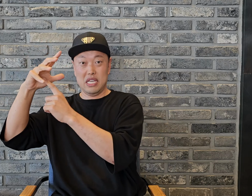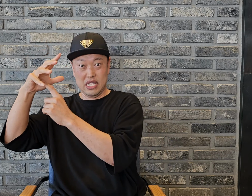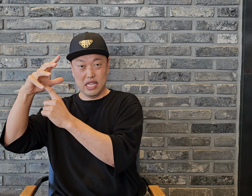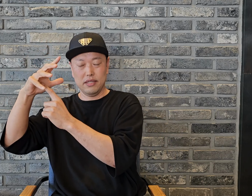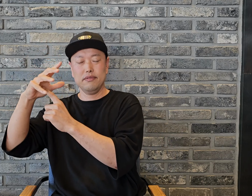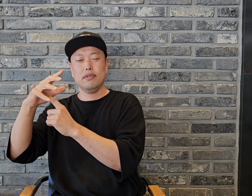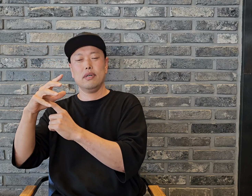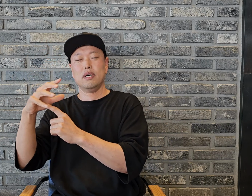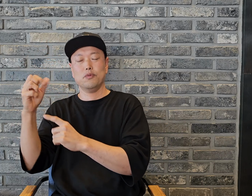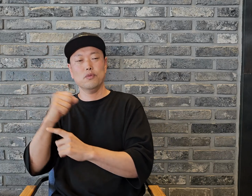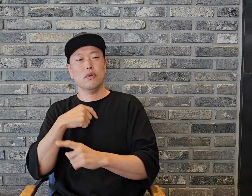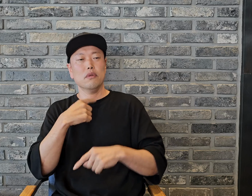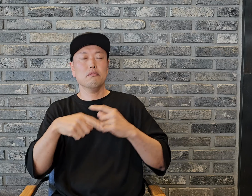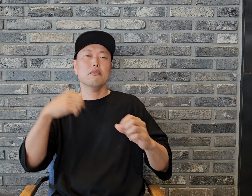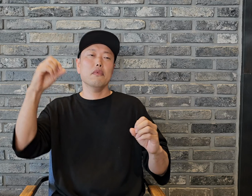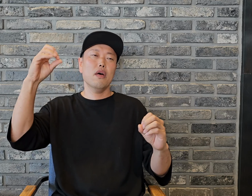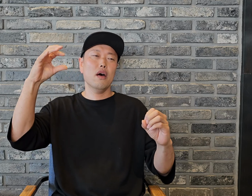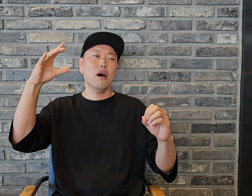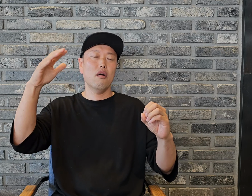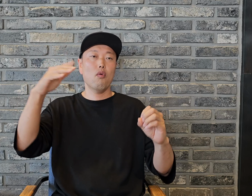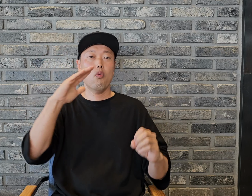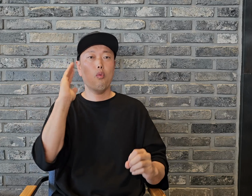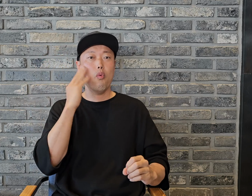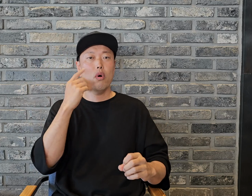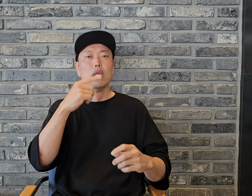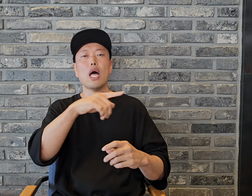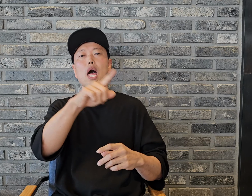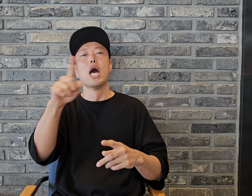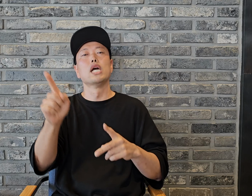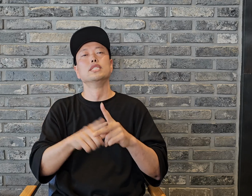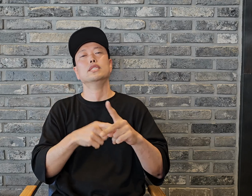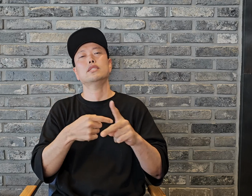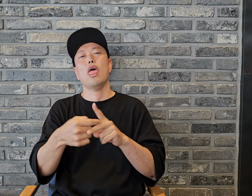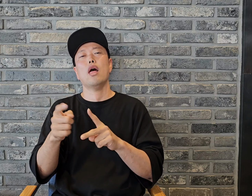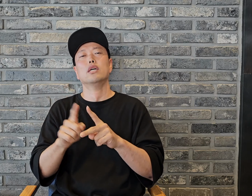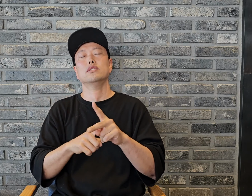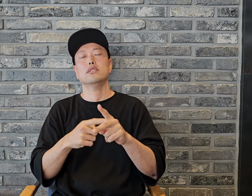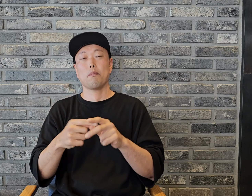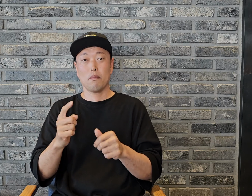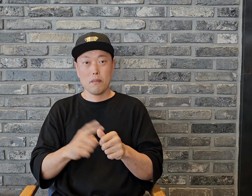Después de ver esto, las personas sordas me elogiaron mucho,